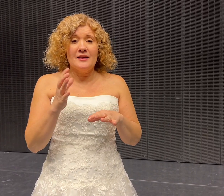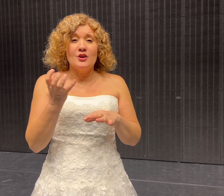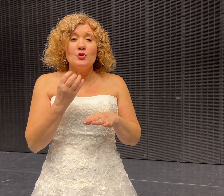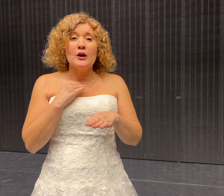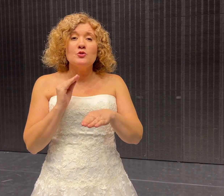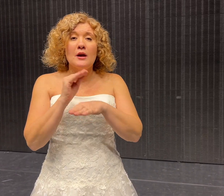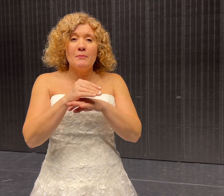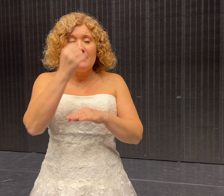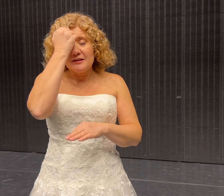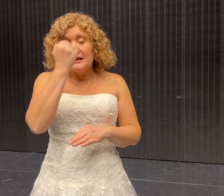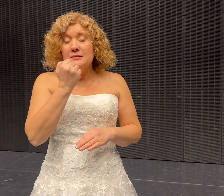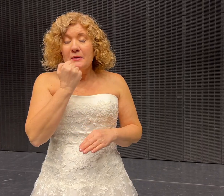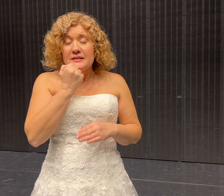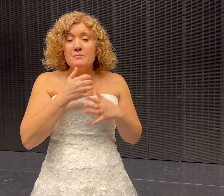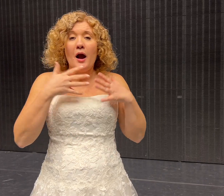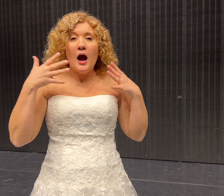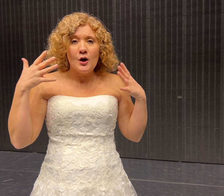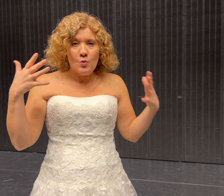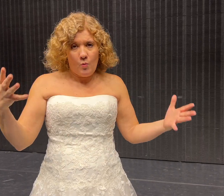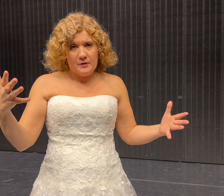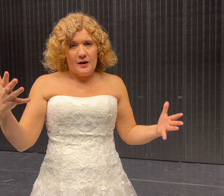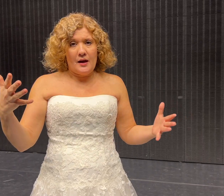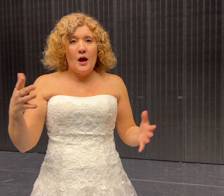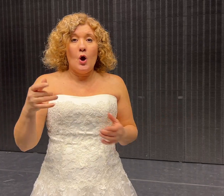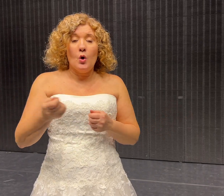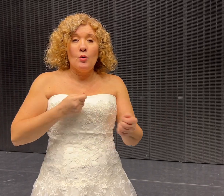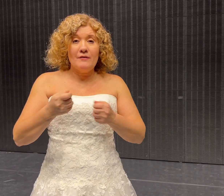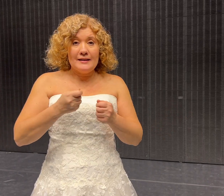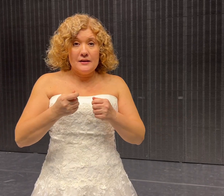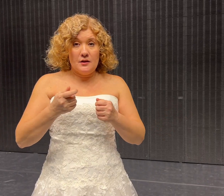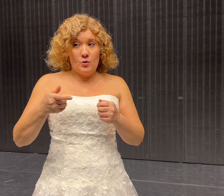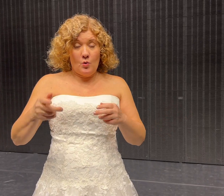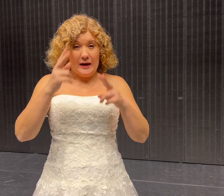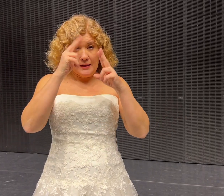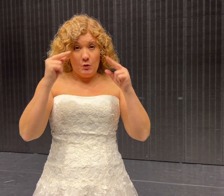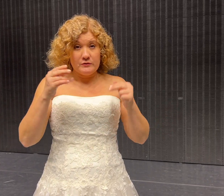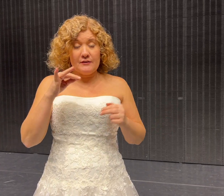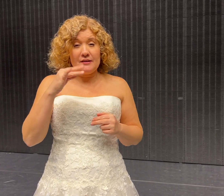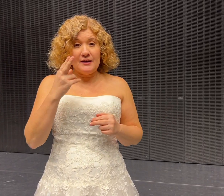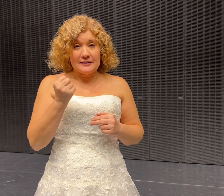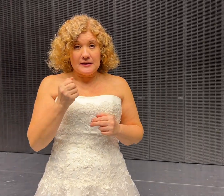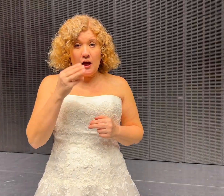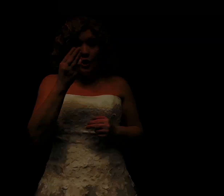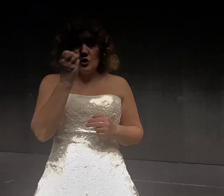Еще также хочу сказать огромное спасибо руководителю Кремлёвского Дворца Съездов